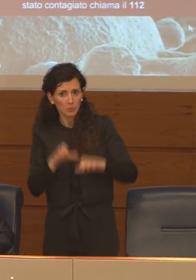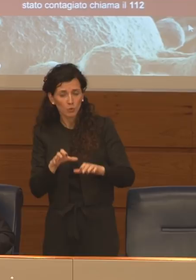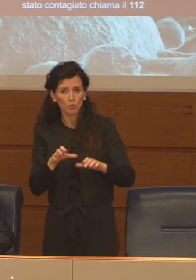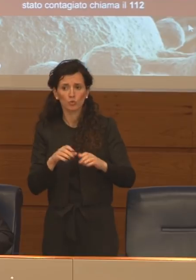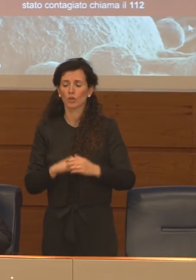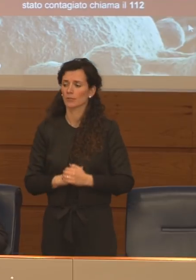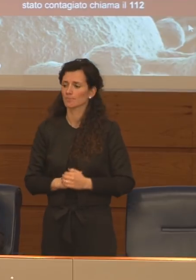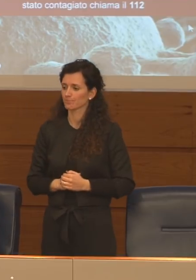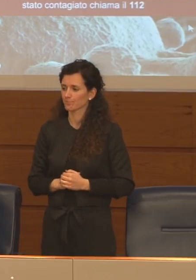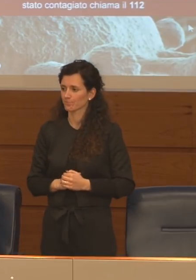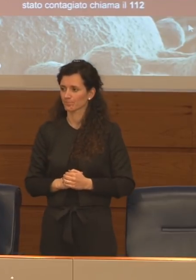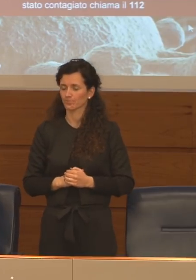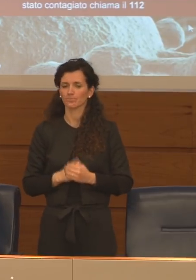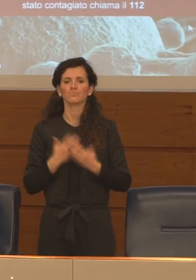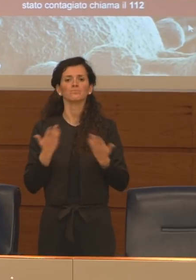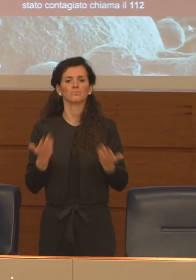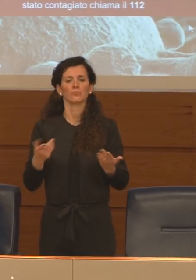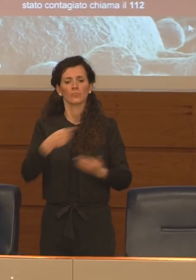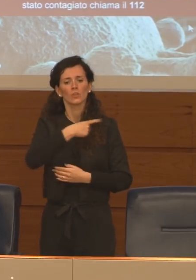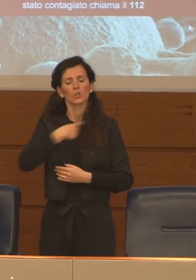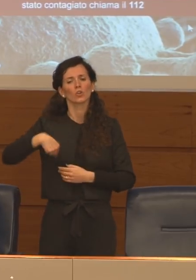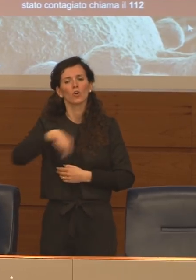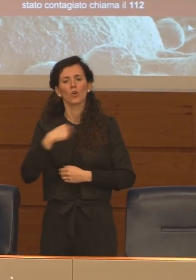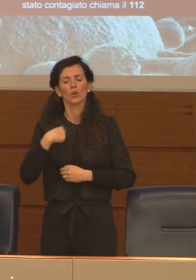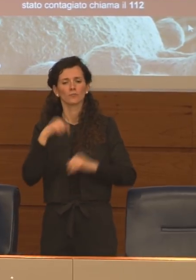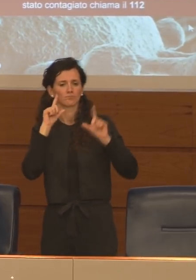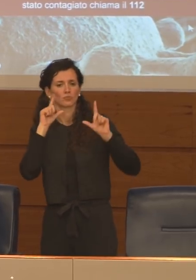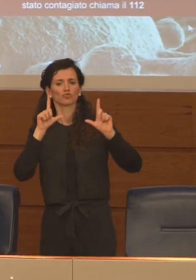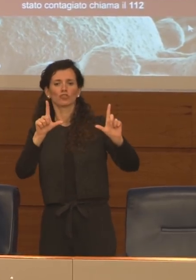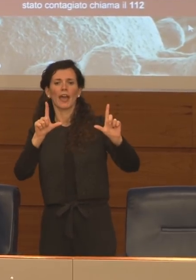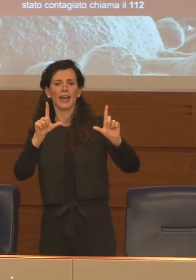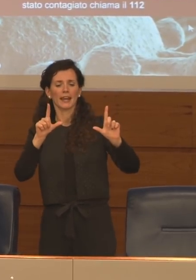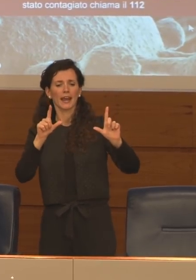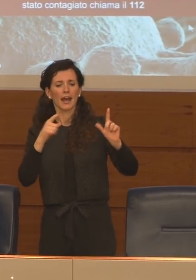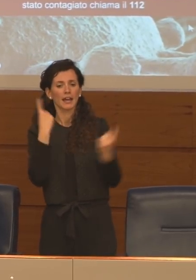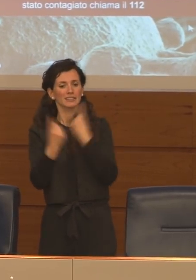Lo scenario che noi stiamo valutando e misurando in queste ore è